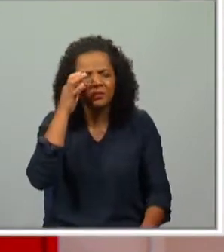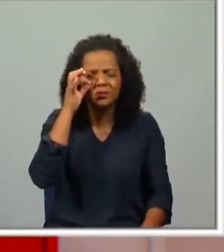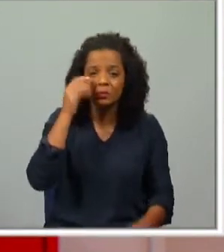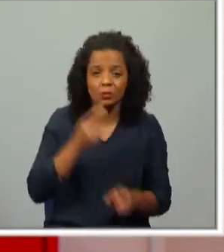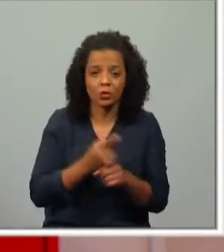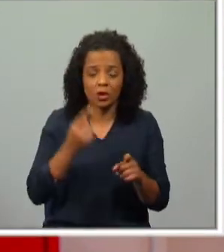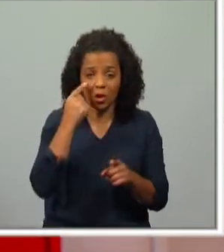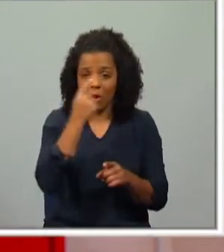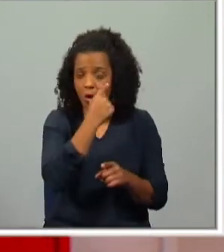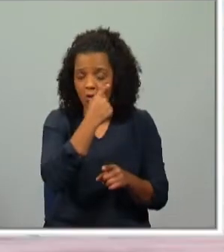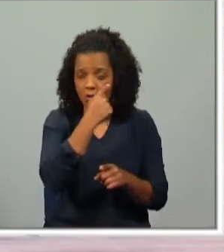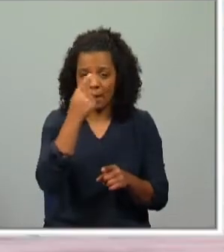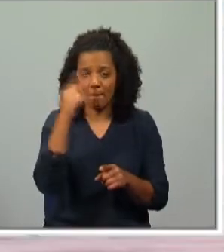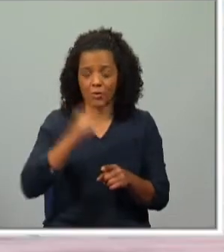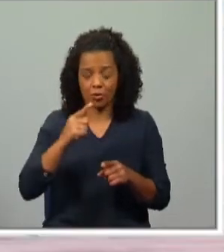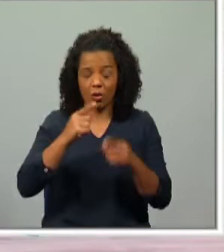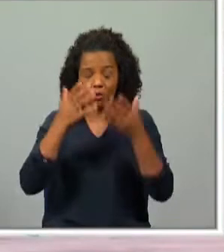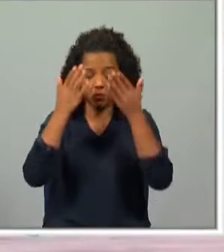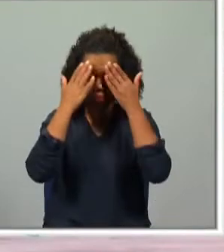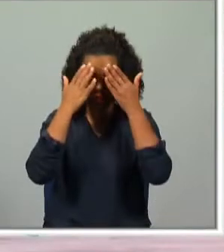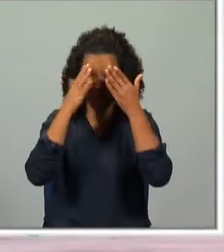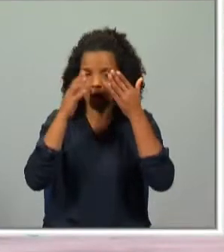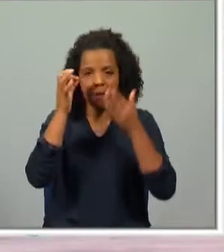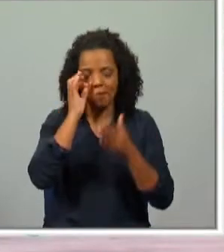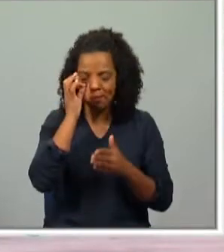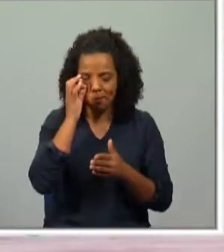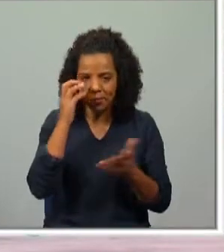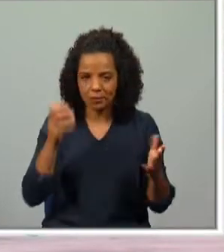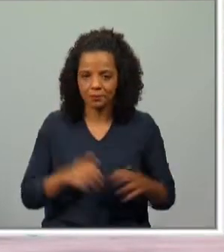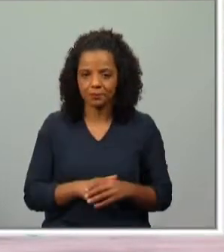de petróleo portanto quem dá não conseguia ver quando de tanto 石油所以誰不可以看到這麼多